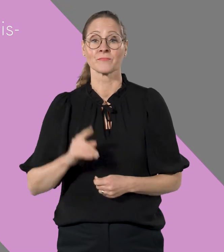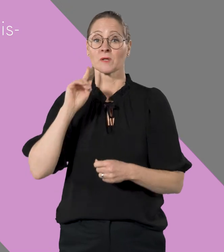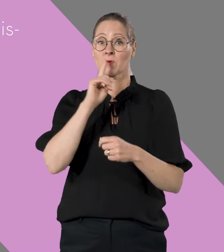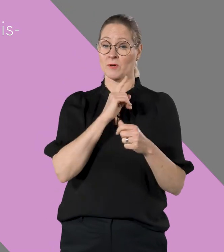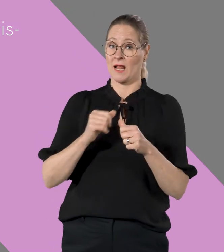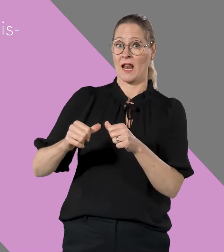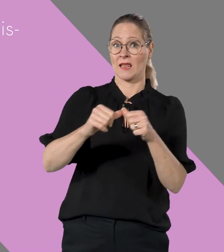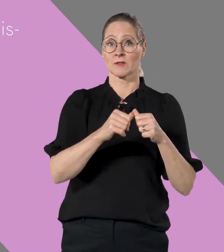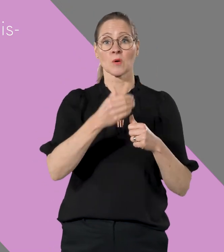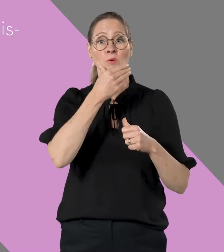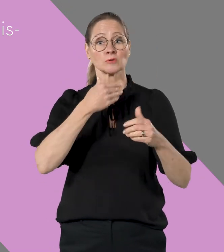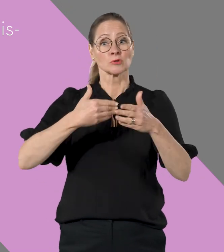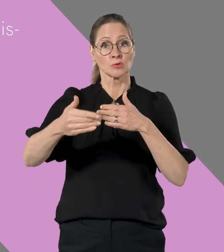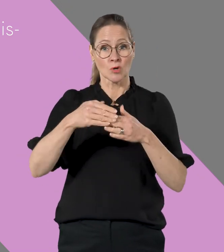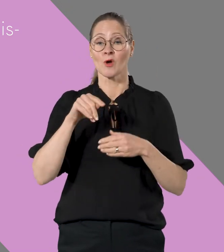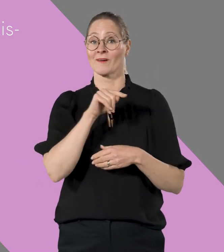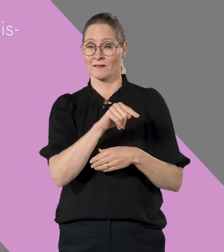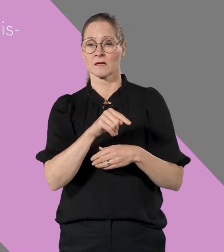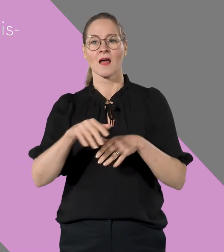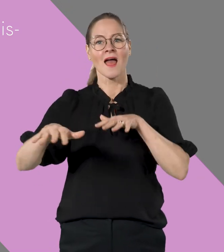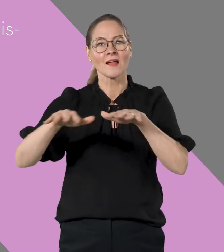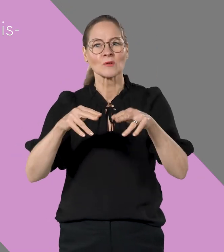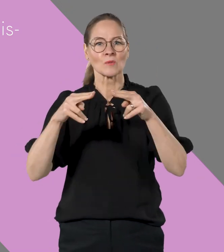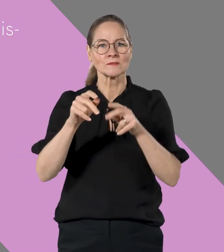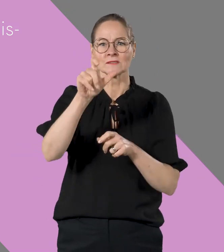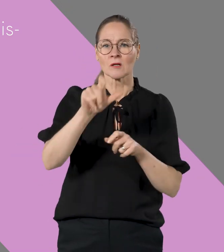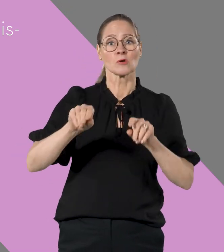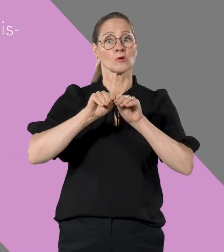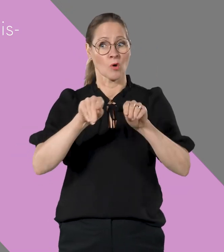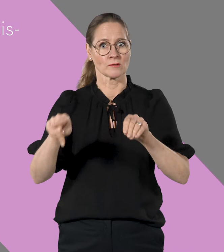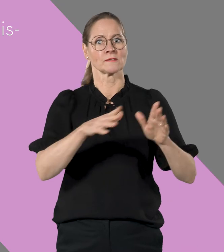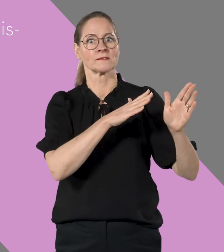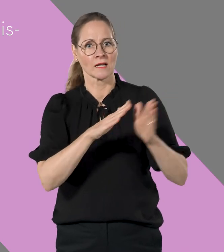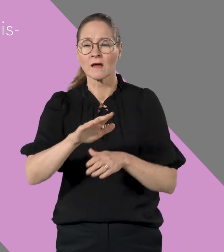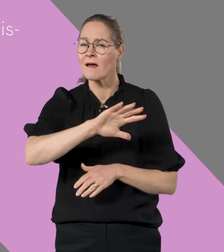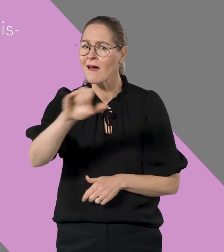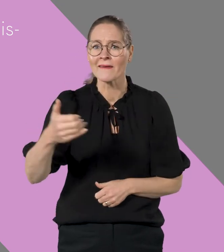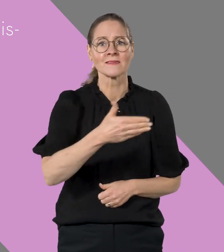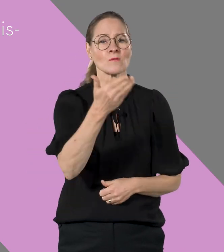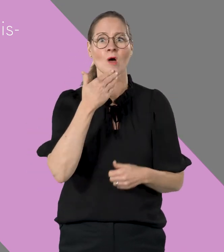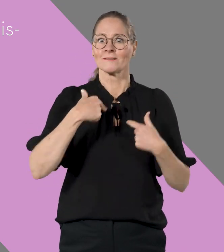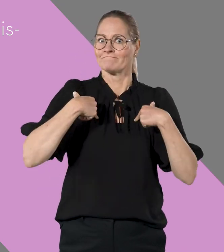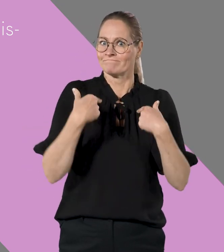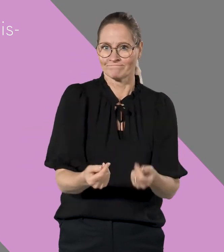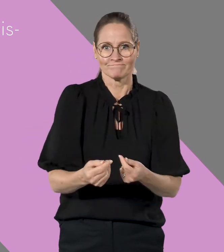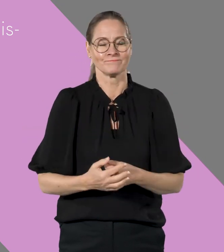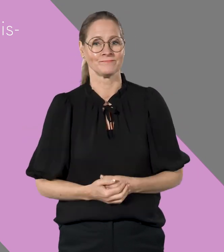Kuurojen Liiton nuorisotyö järjestää häirintäyhdyshenkilöiden koulutuksen - kaikille kiinnostuneille.